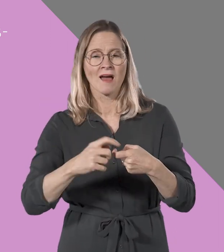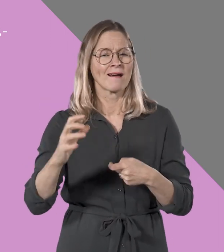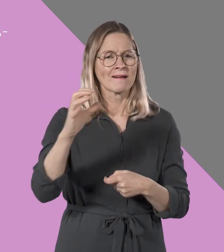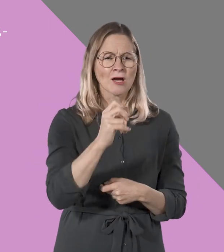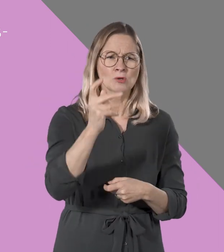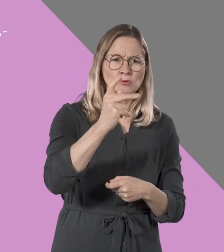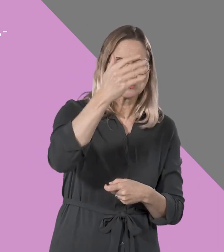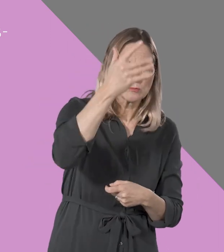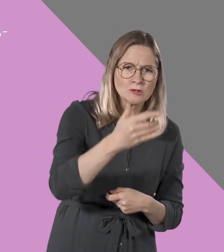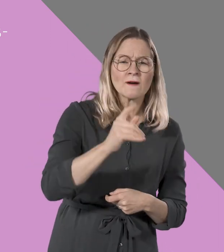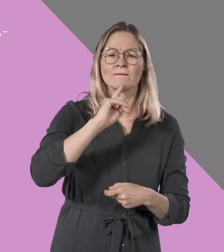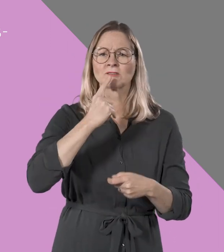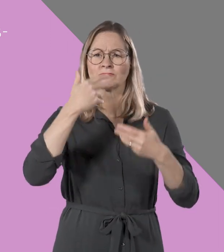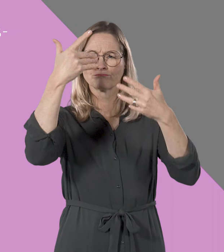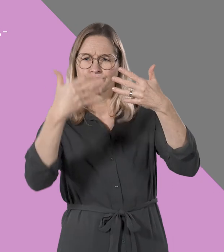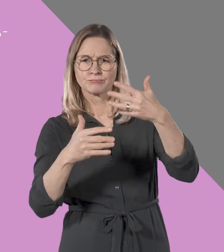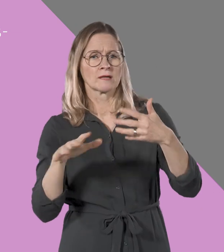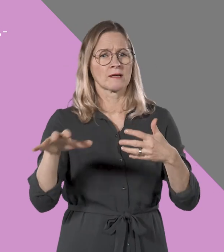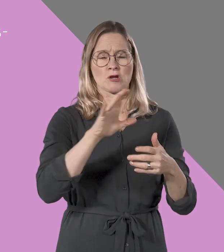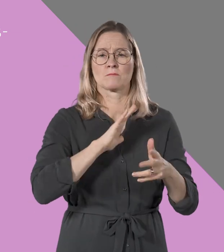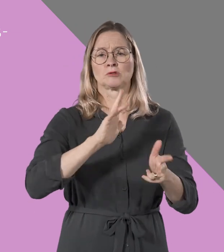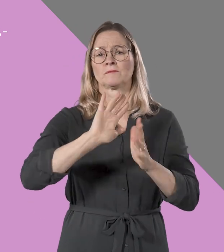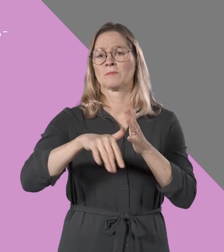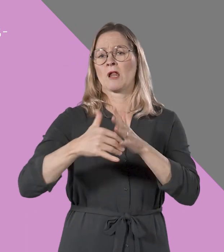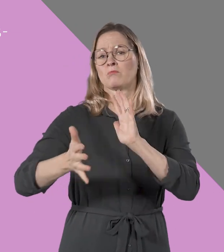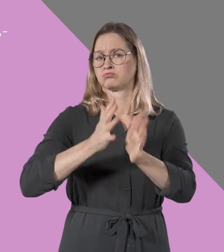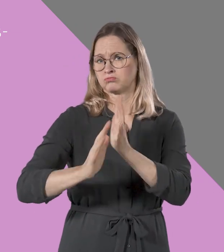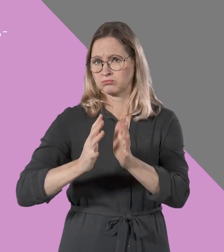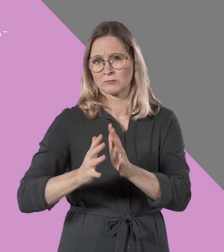Kaikki kysymykset ja vastausvaihtoehdot on esitetty myös viittomakielellä.